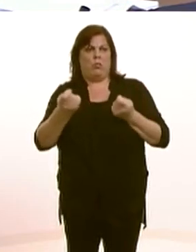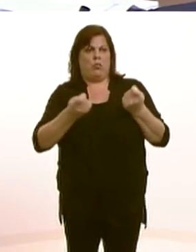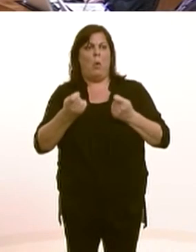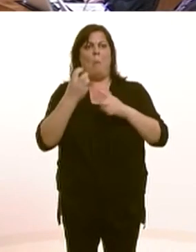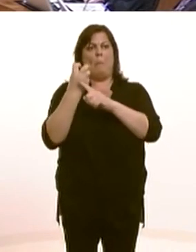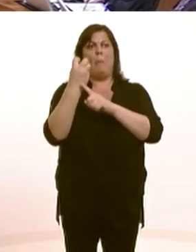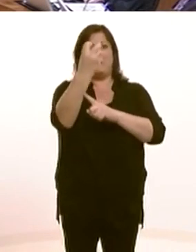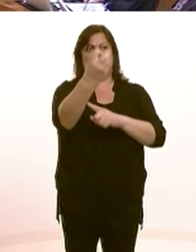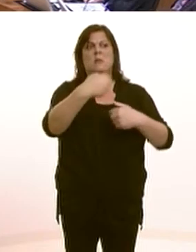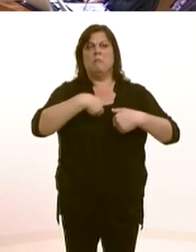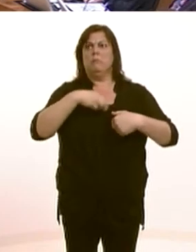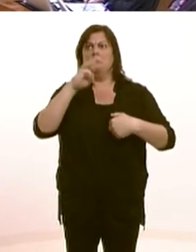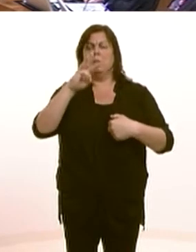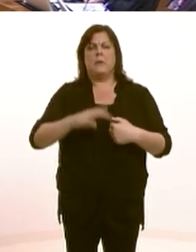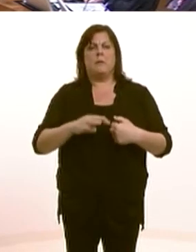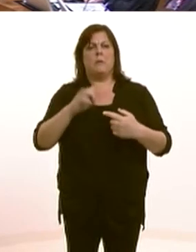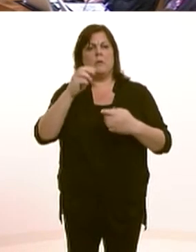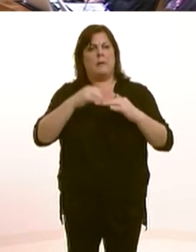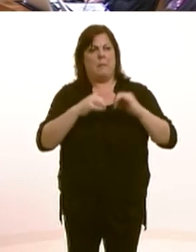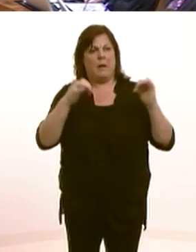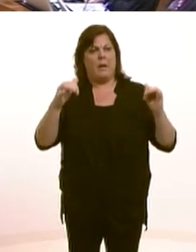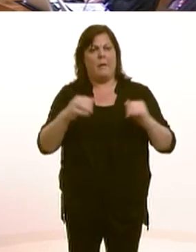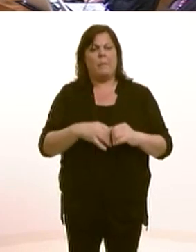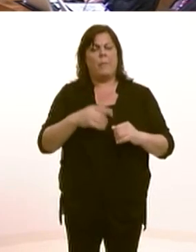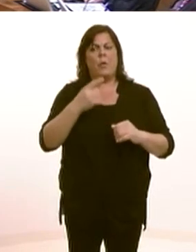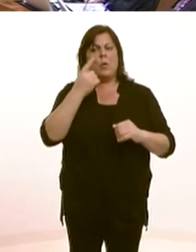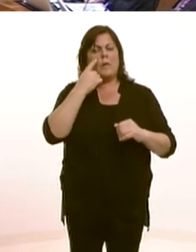gwasanaeth yn cael ei golli. Wel, nid yw hynnyín rhywbeth cynaliadwy.